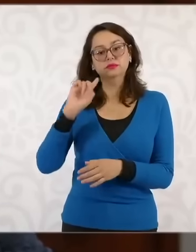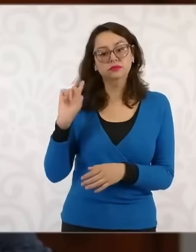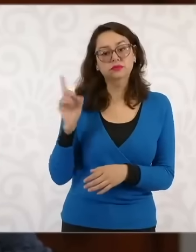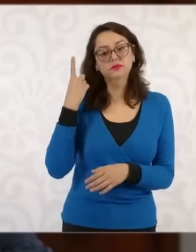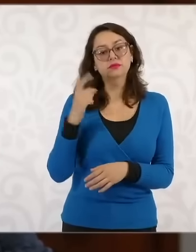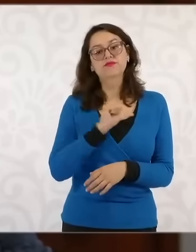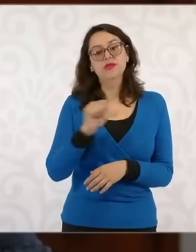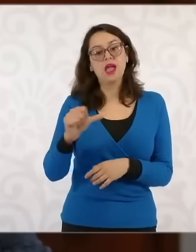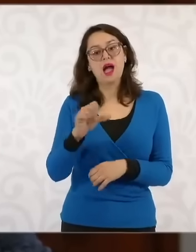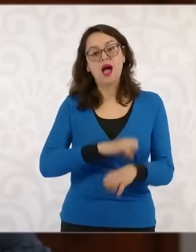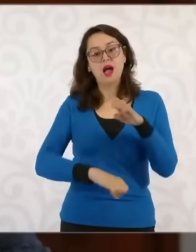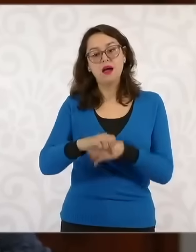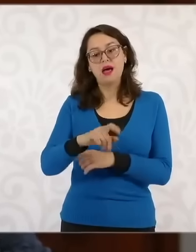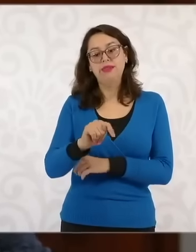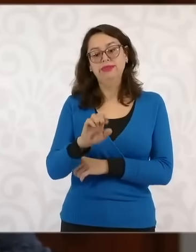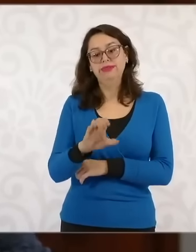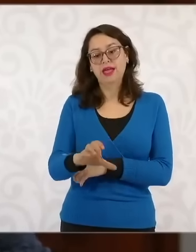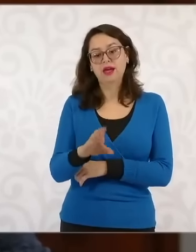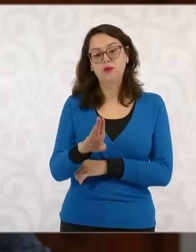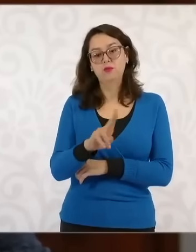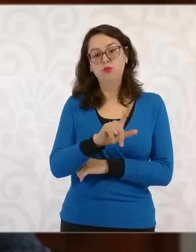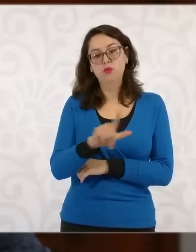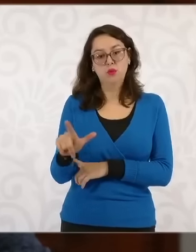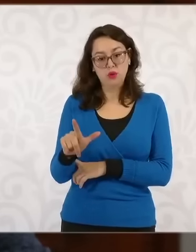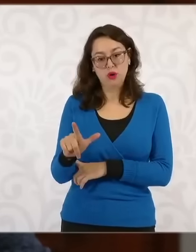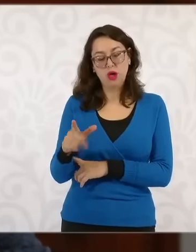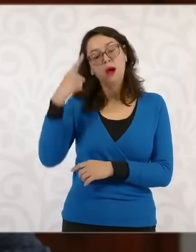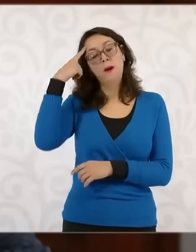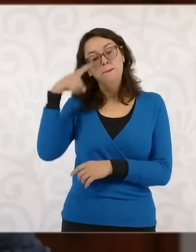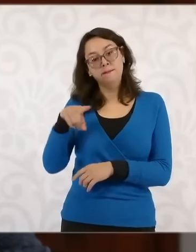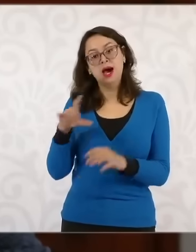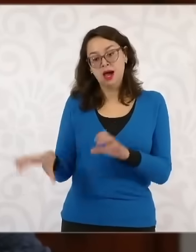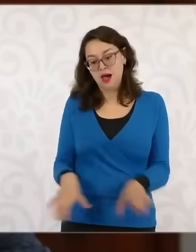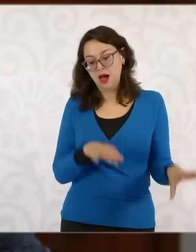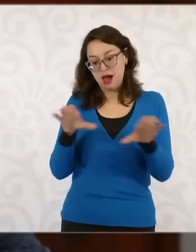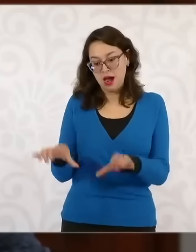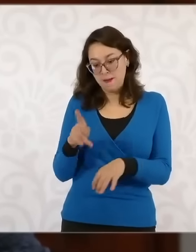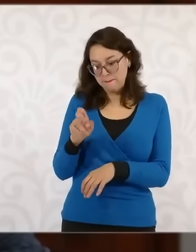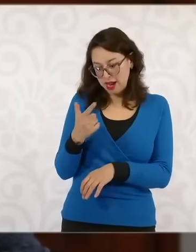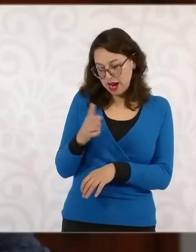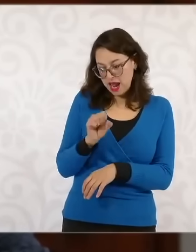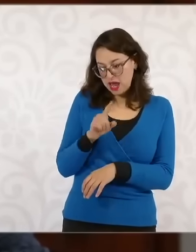empresa llamada Tech Bull. Eh, y todo esto para operar es de Malwerware Pegasus. Preguntar si eh